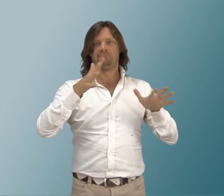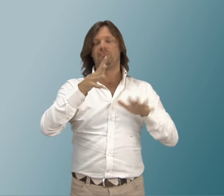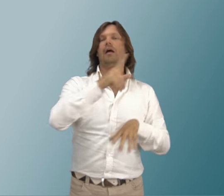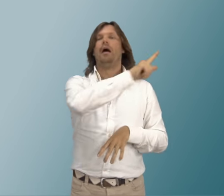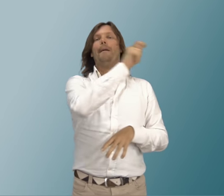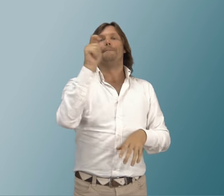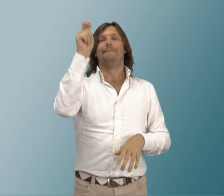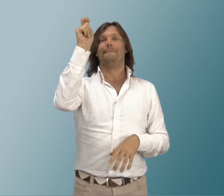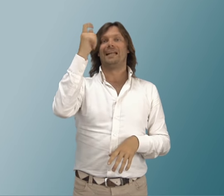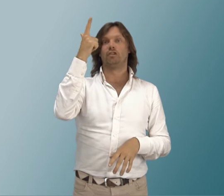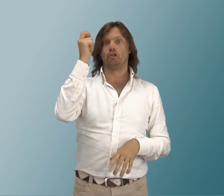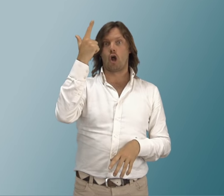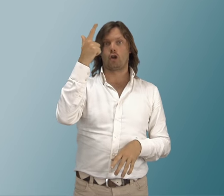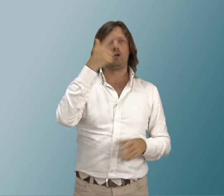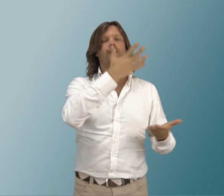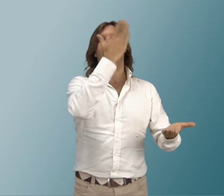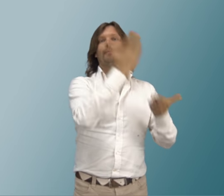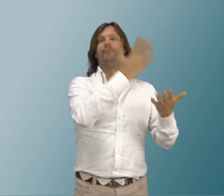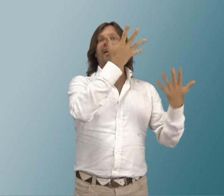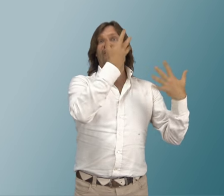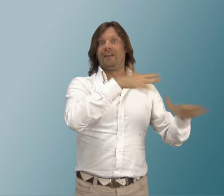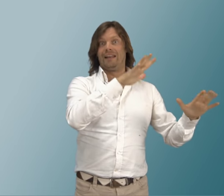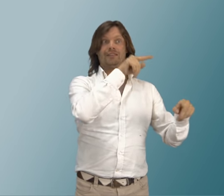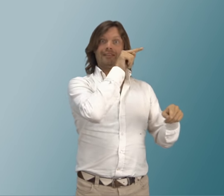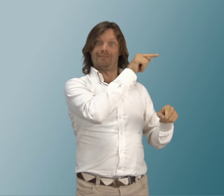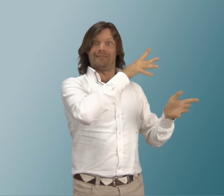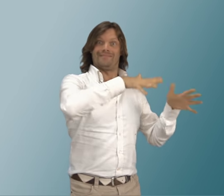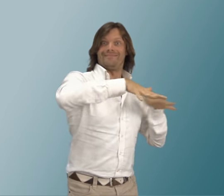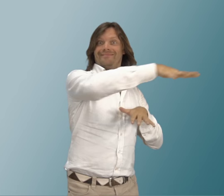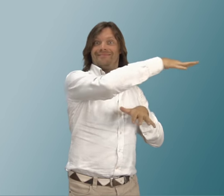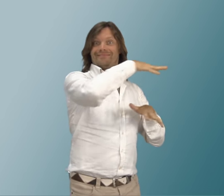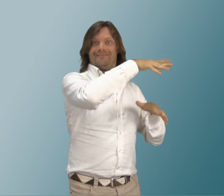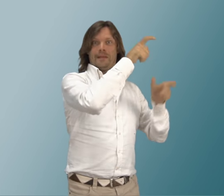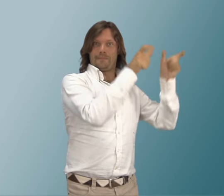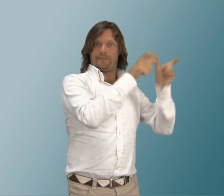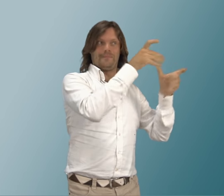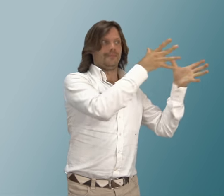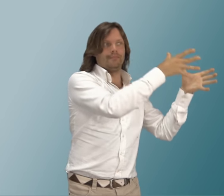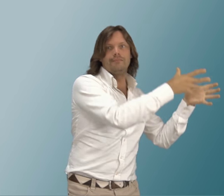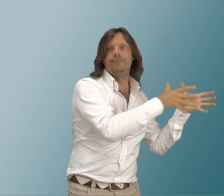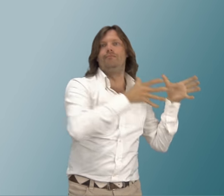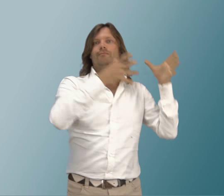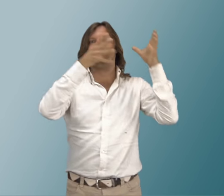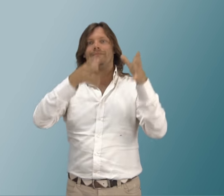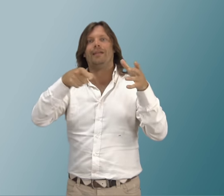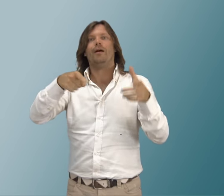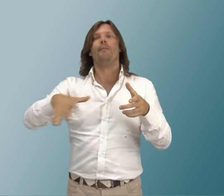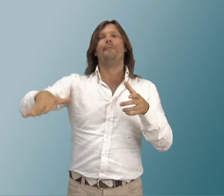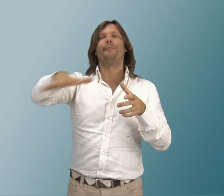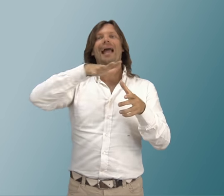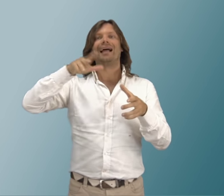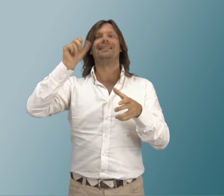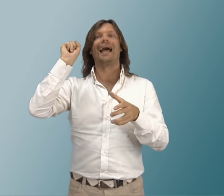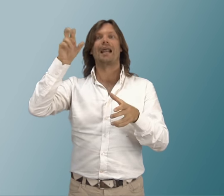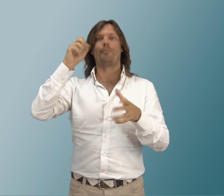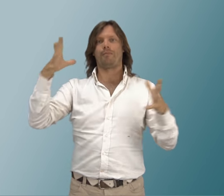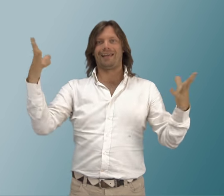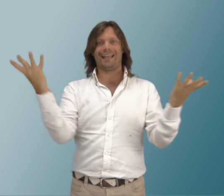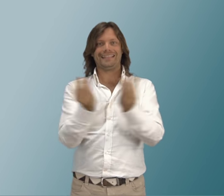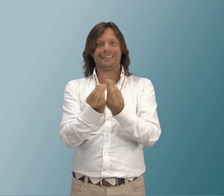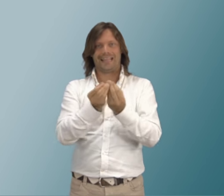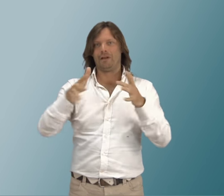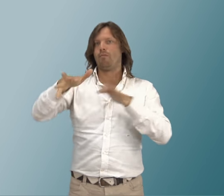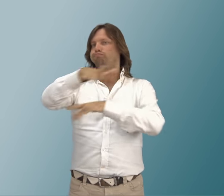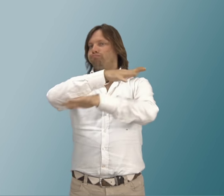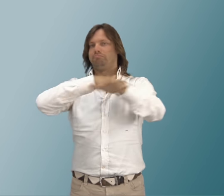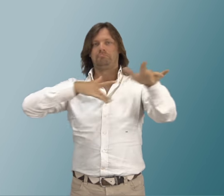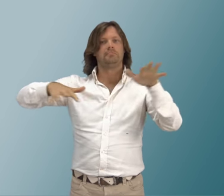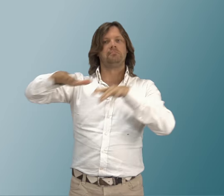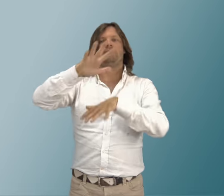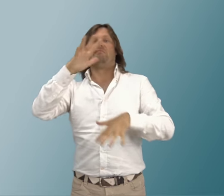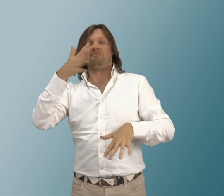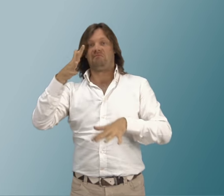previsto per mezogiorno circa, dopodiché verranno in piazza della Repubblica dove ci sono i partecipanti sordi,